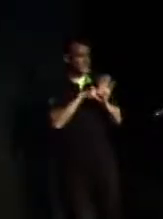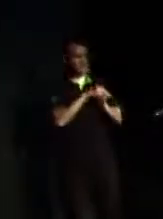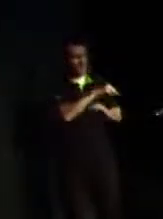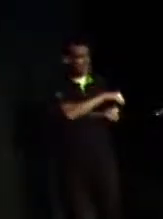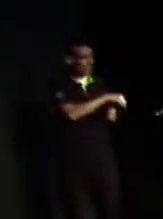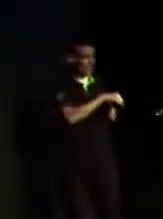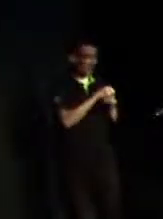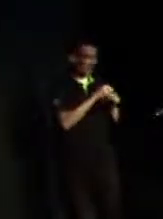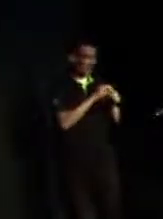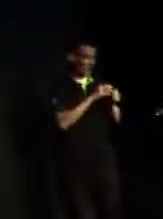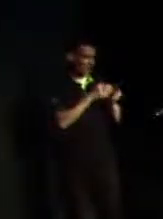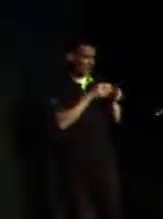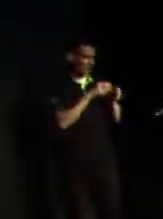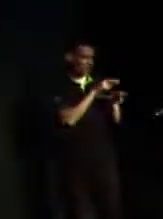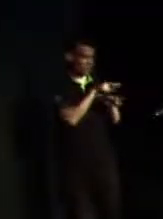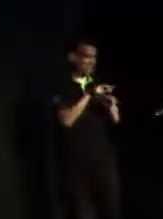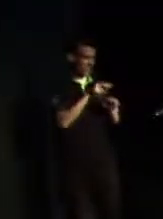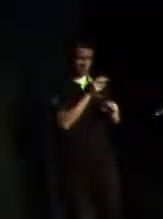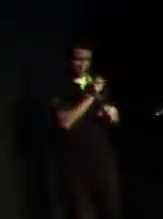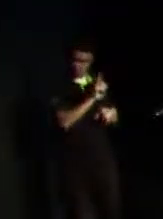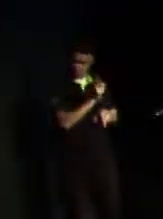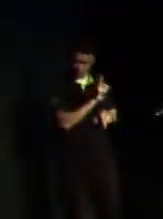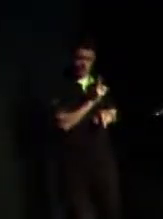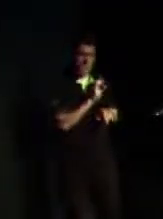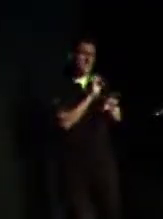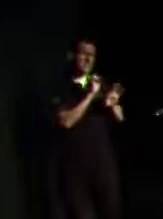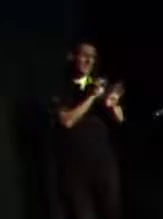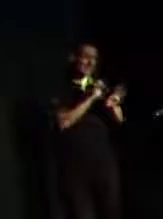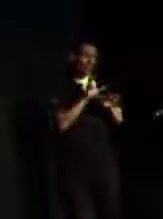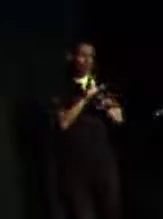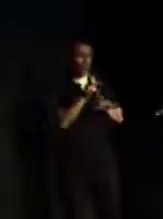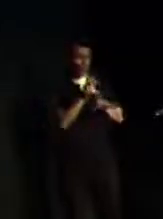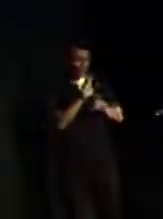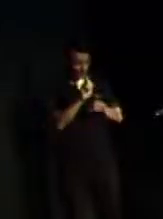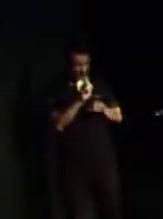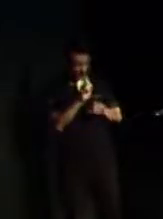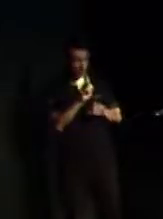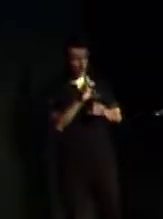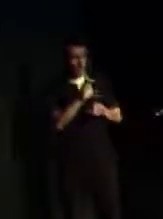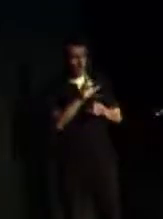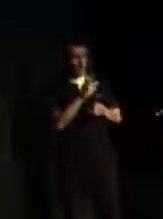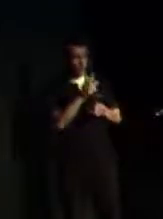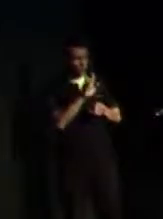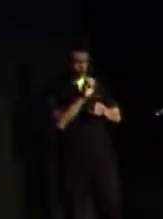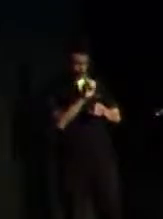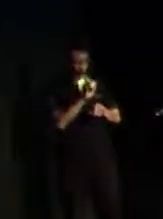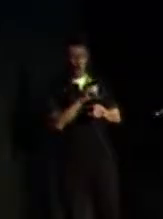ou, se o clube optar por terceirizar, deve saber que vai responder igualmente,